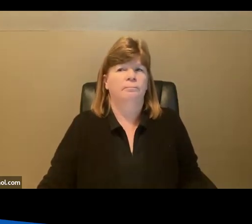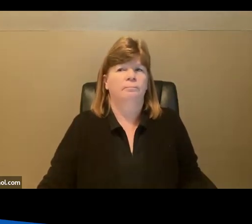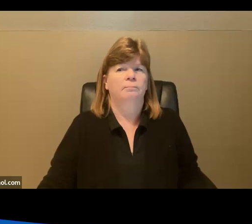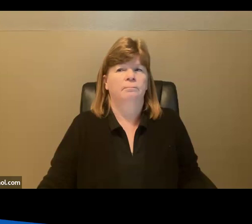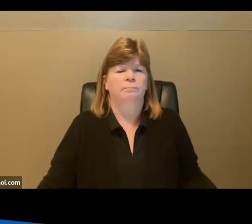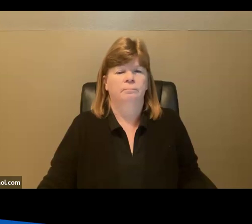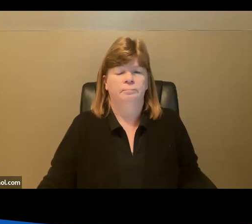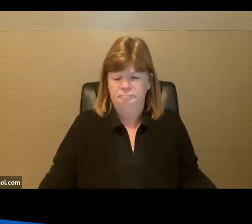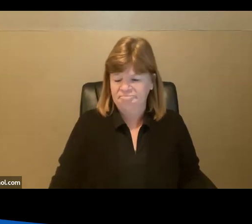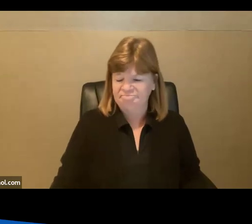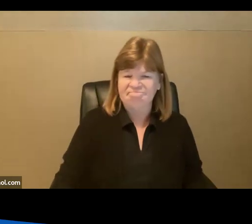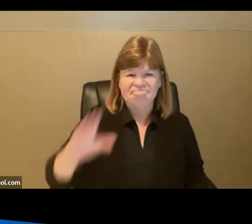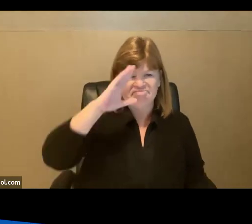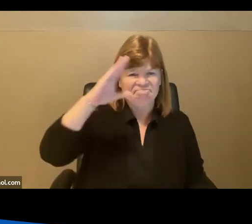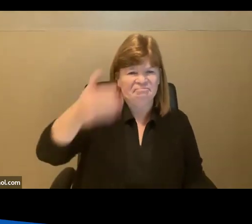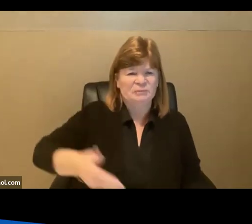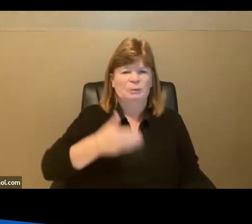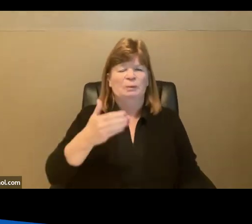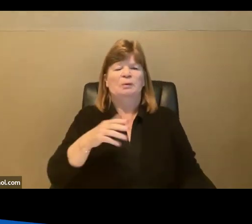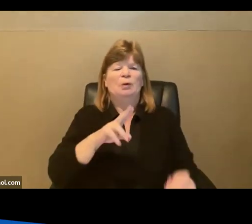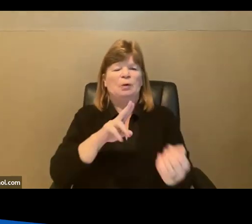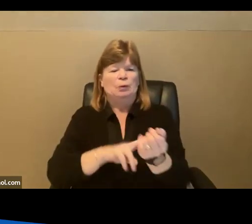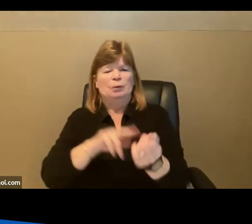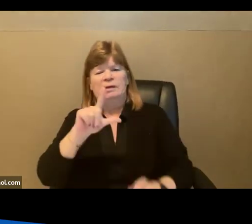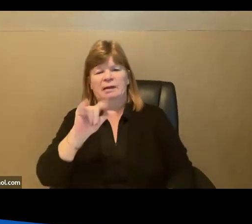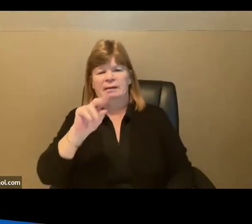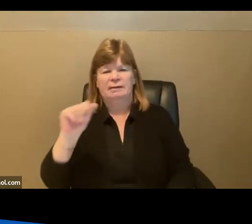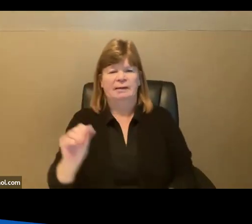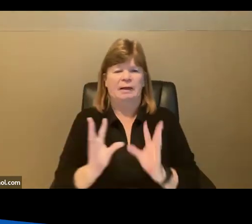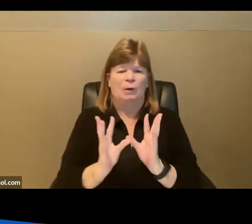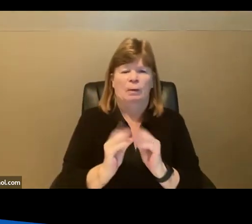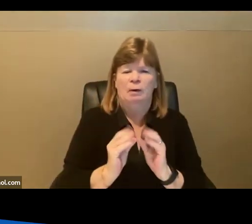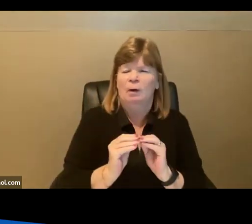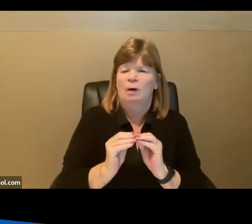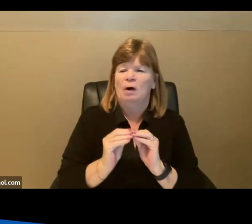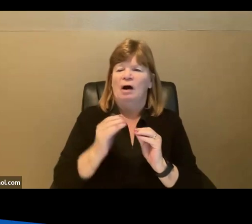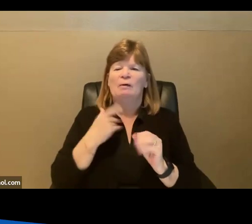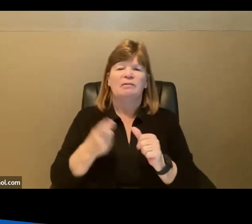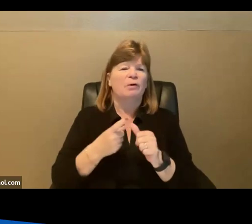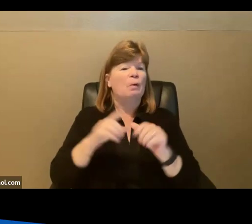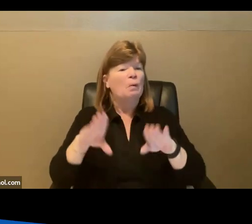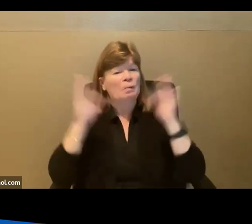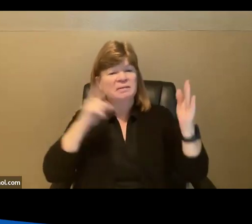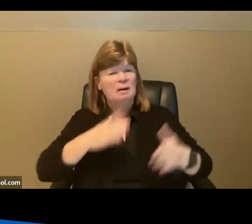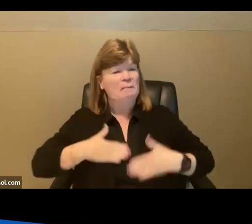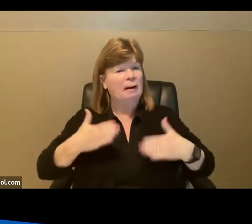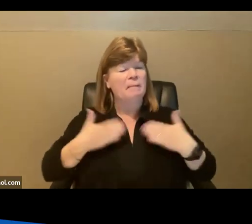Hola y bienvenidos al seminario web de Nurse Linda. Siempre empiezo diciendo lo feliz que estoy de estar aquí hoy, y es verdad.